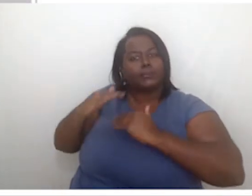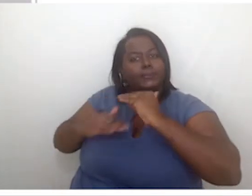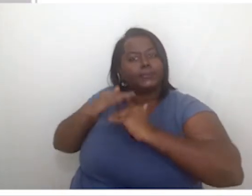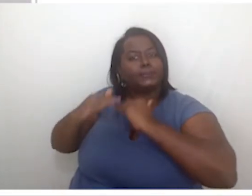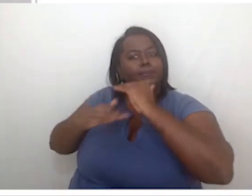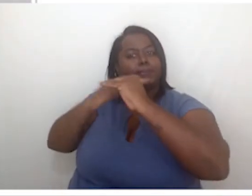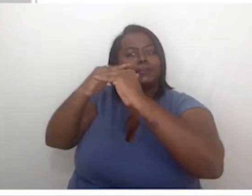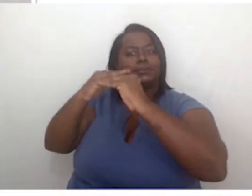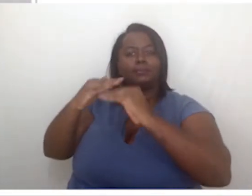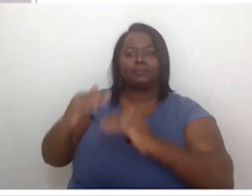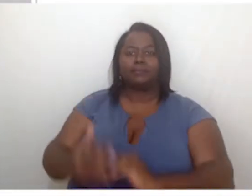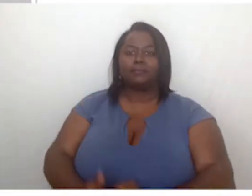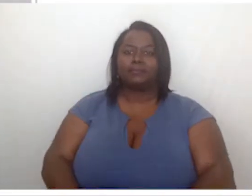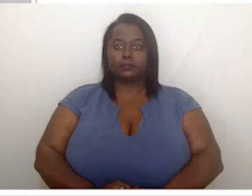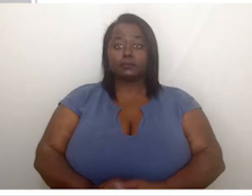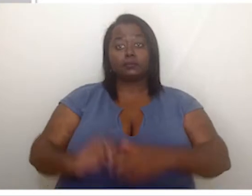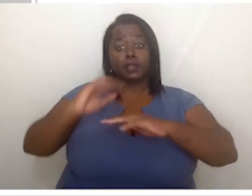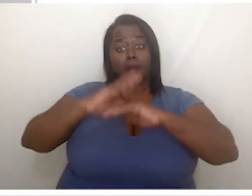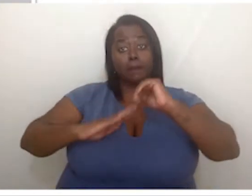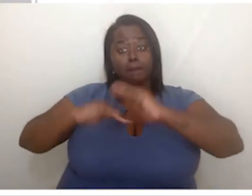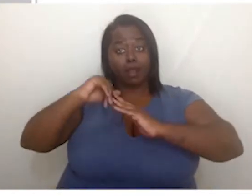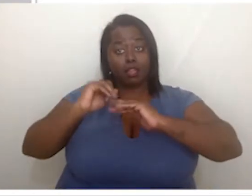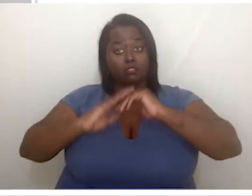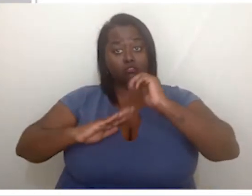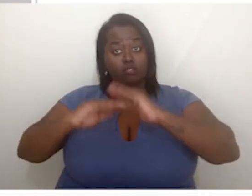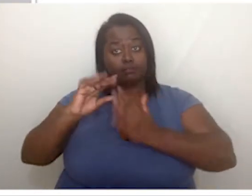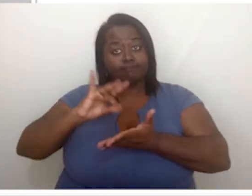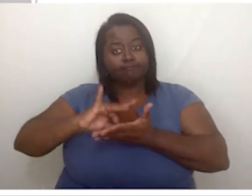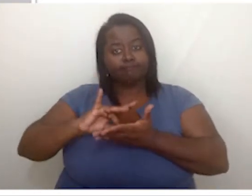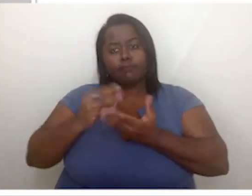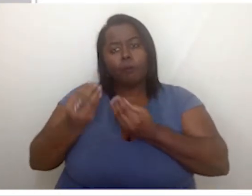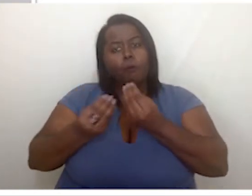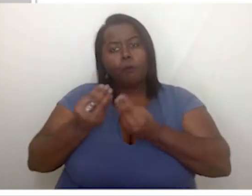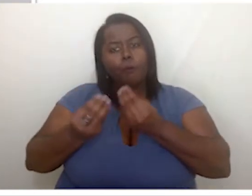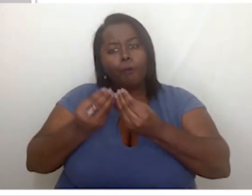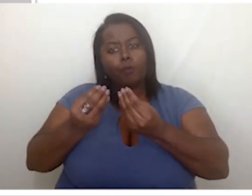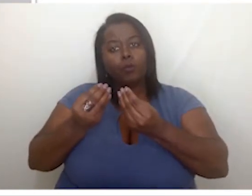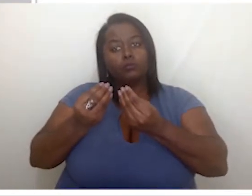En la práctica, lo que pasa en el aprendizaje entre pares en nuestro programa es que